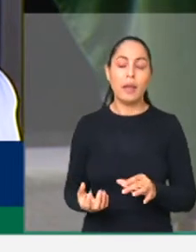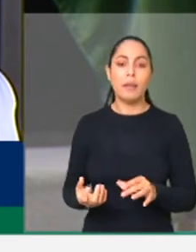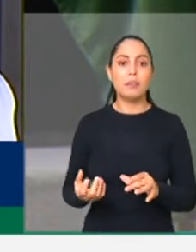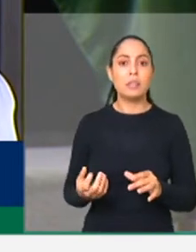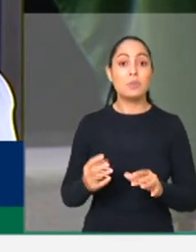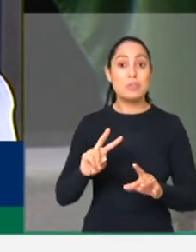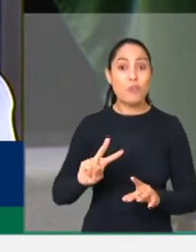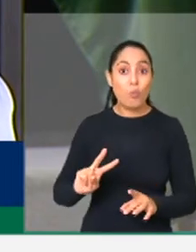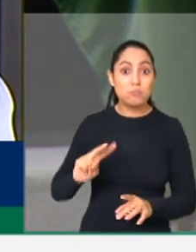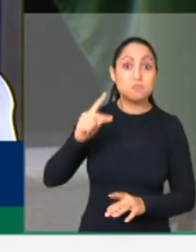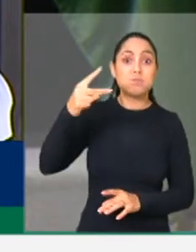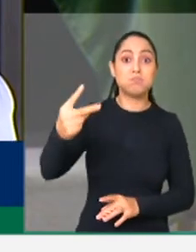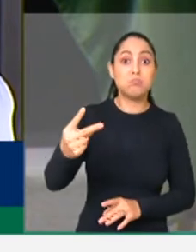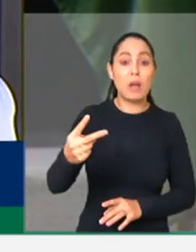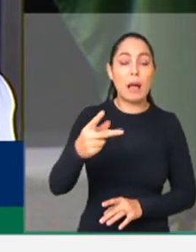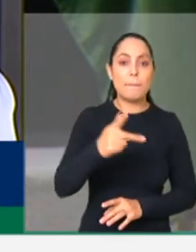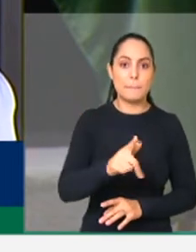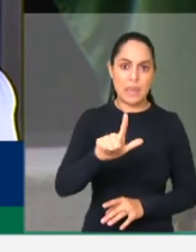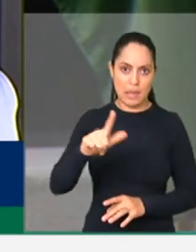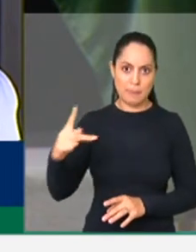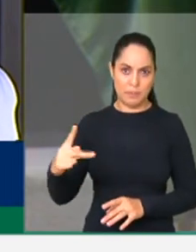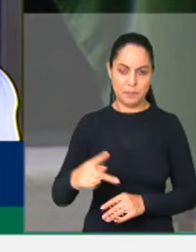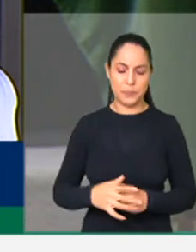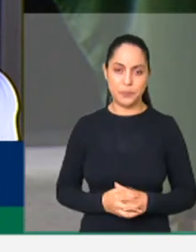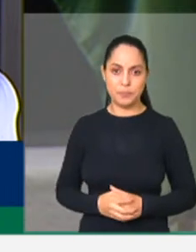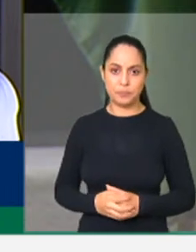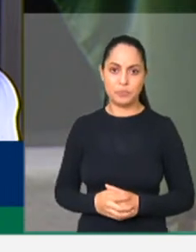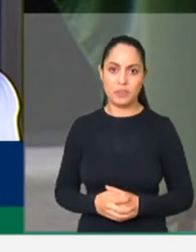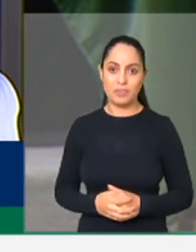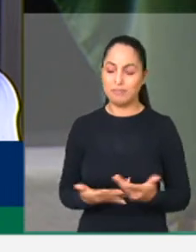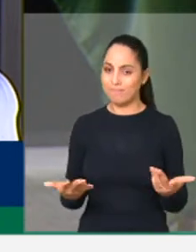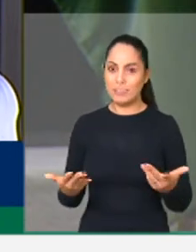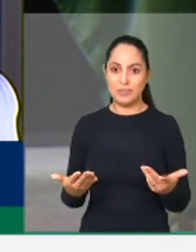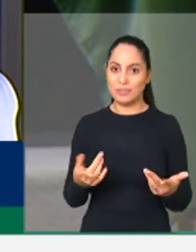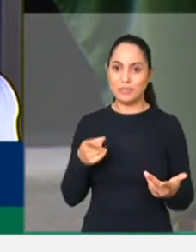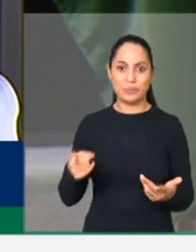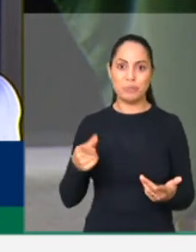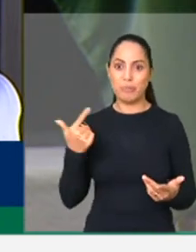E FINANCEIRAMENTE. A DE N °. 3 PROPÕE CRIAÇÃO DO PROGRAMA DE FOMENTO